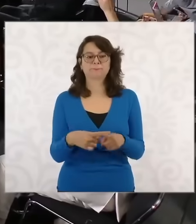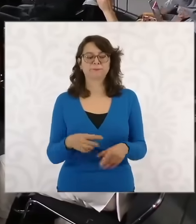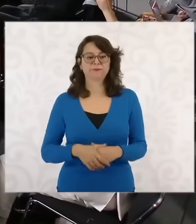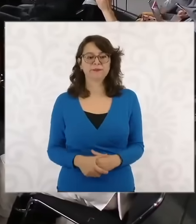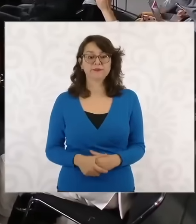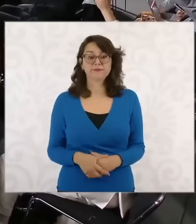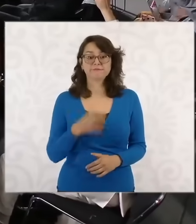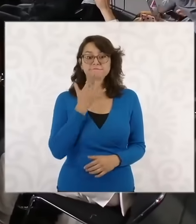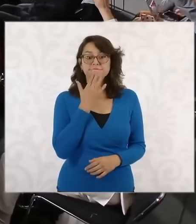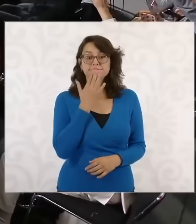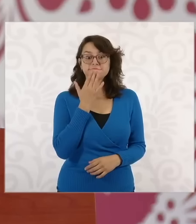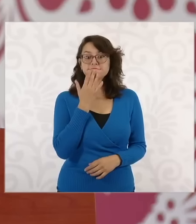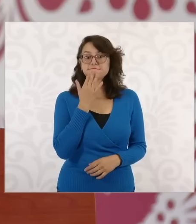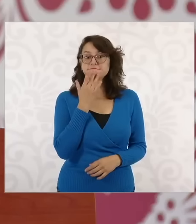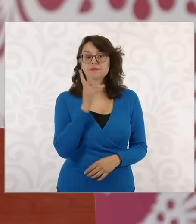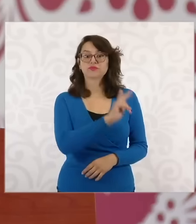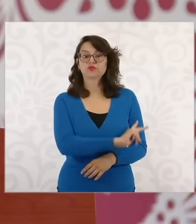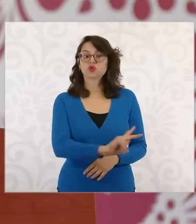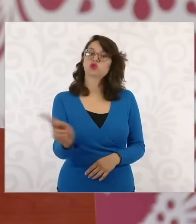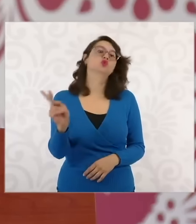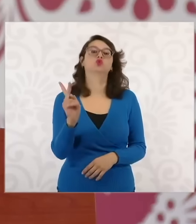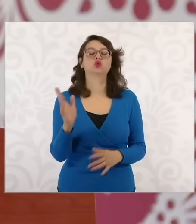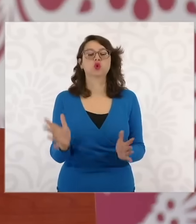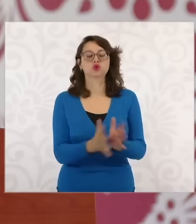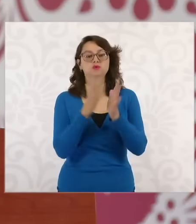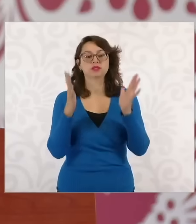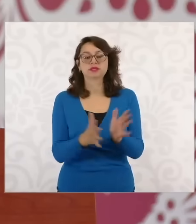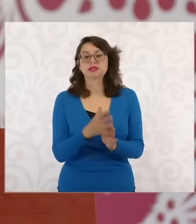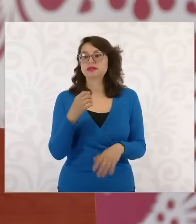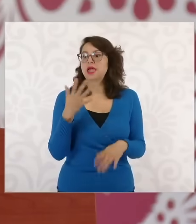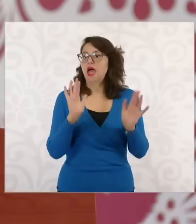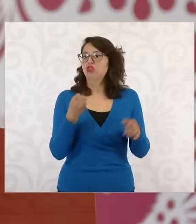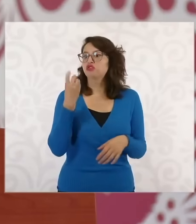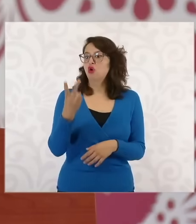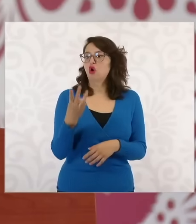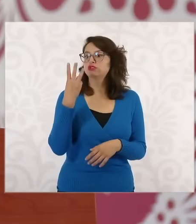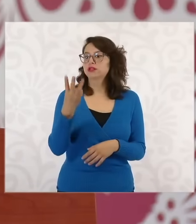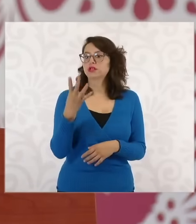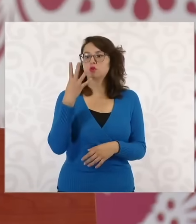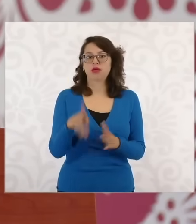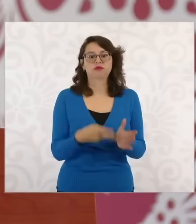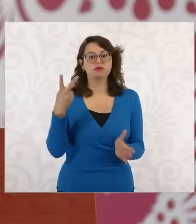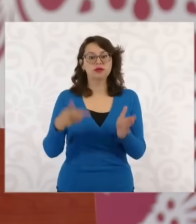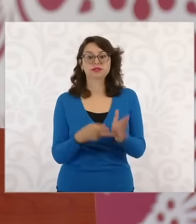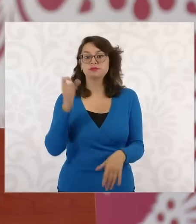M, ya todos preguntaron, ya van dos, triple, cuádruple. [Música]